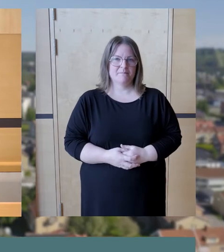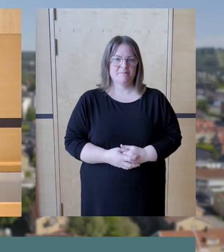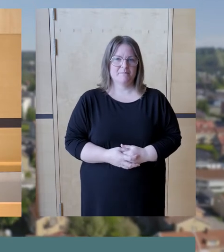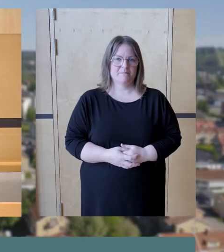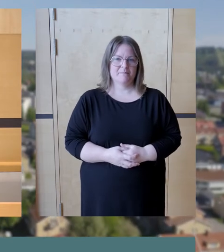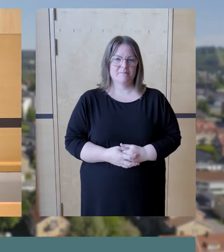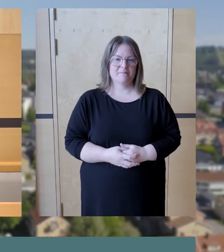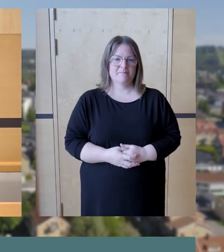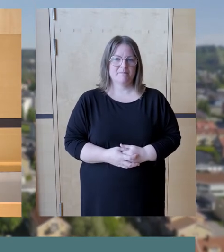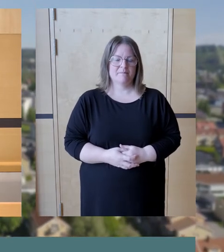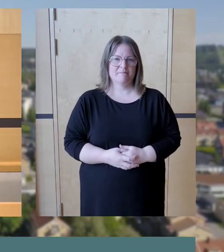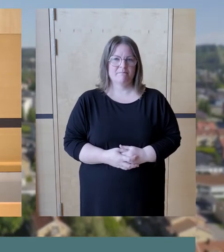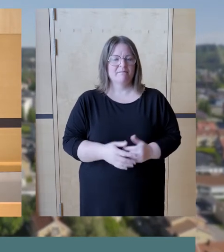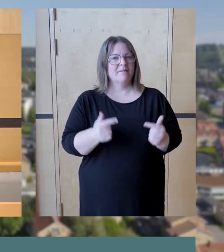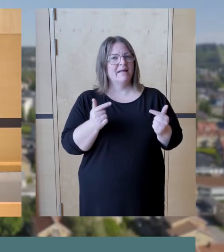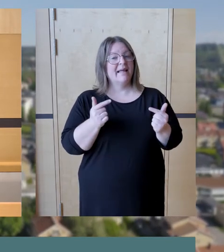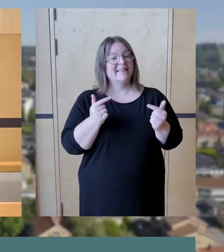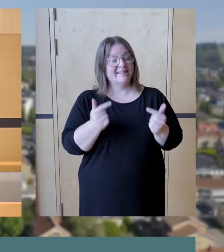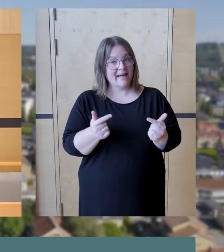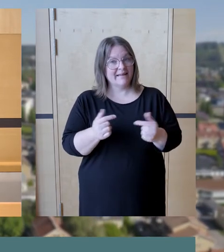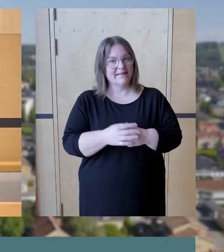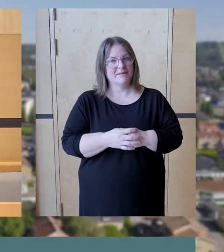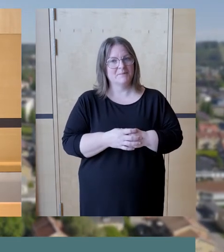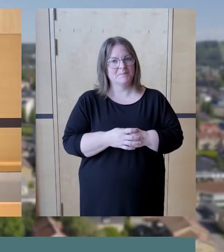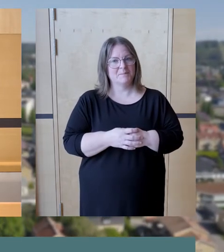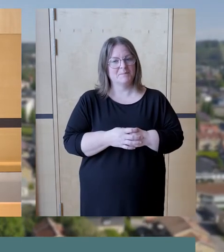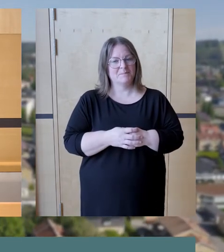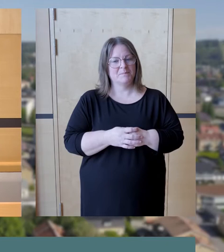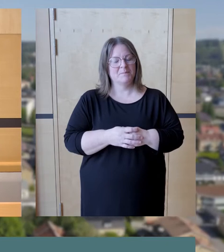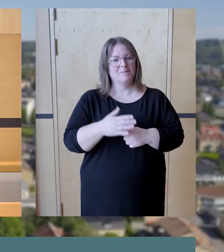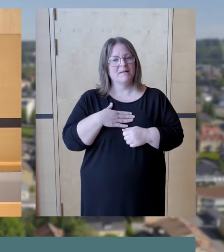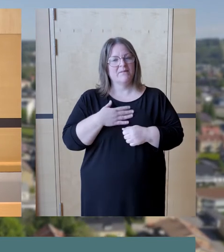Tanken jag bryr mig att bemöta med Mats Ekman